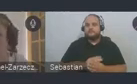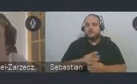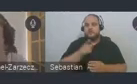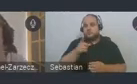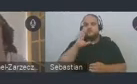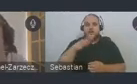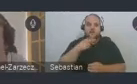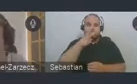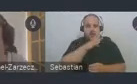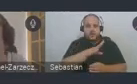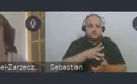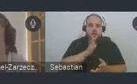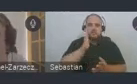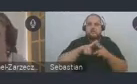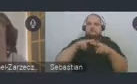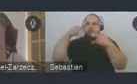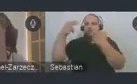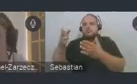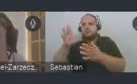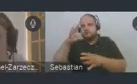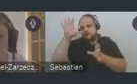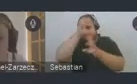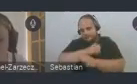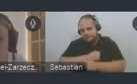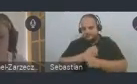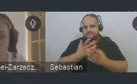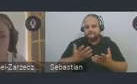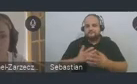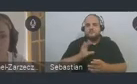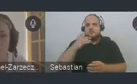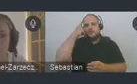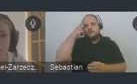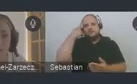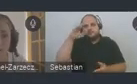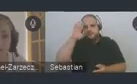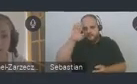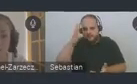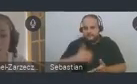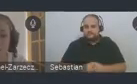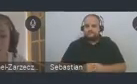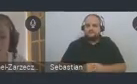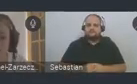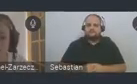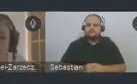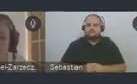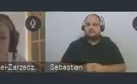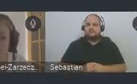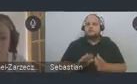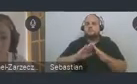A ja przyjdę do domu i tak nie zrobię, bo zapomnę. Bo pamięć już nie taka. Poznaj ograniczenia.